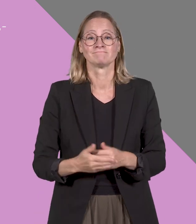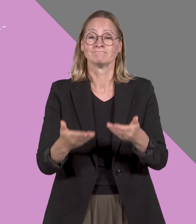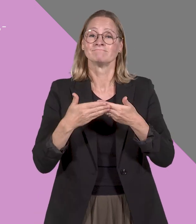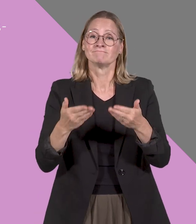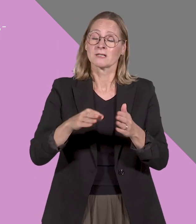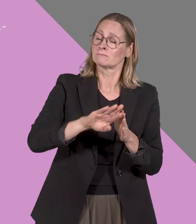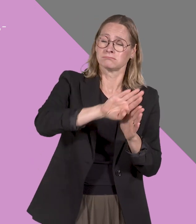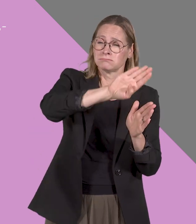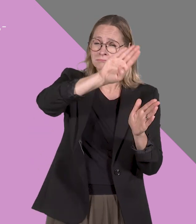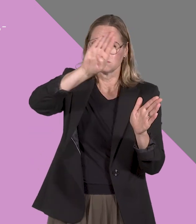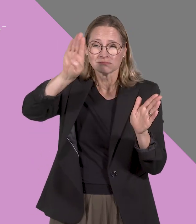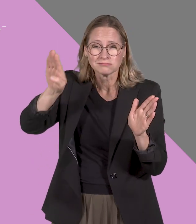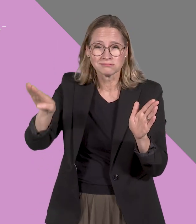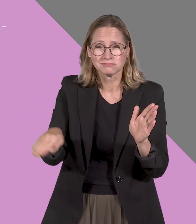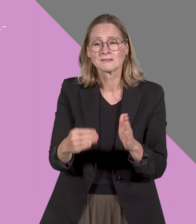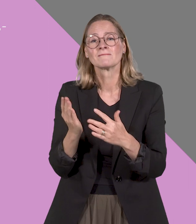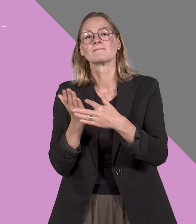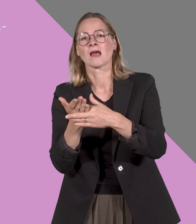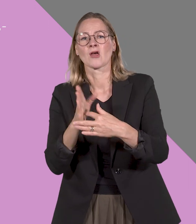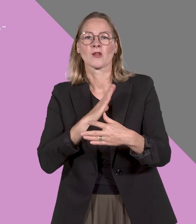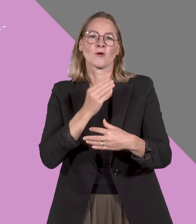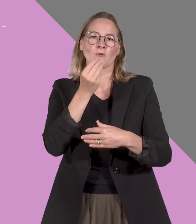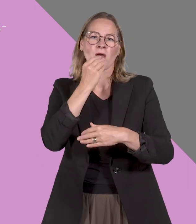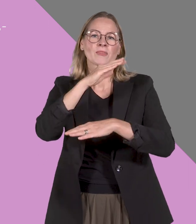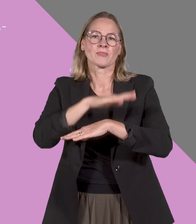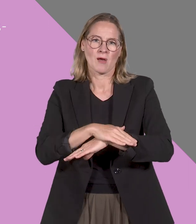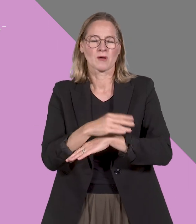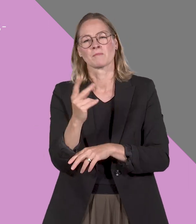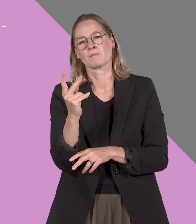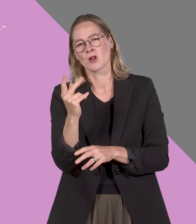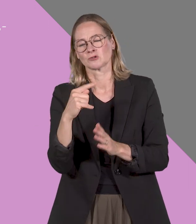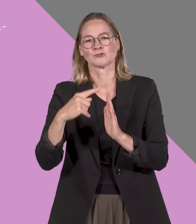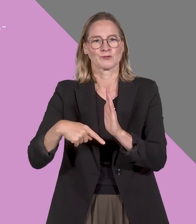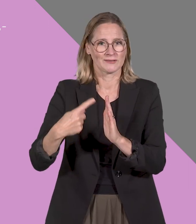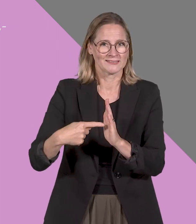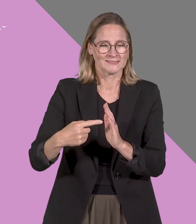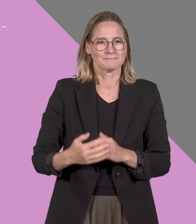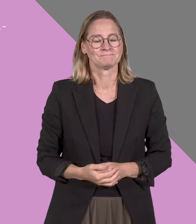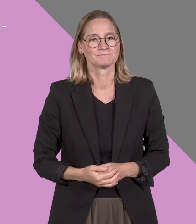ja esitysputken puolivälissä on luvassa 1,5 tunnin ruokatauko.